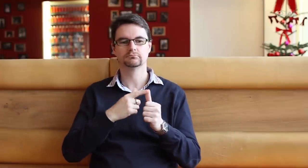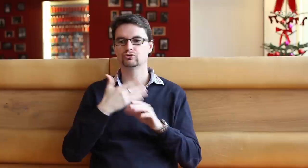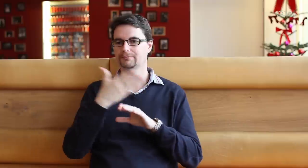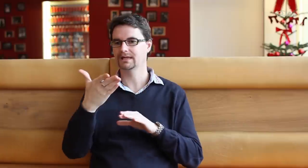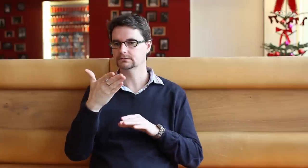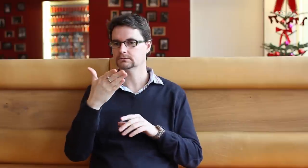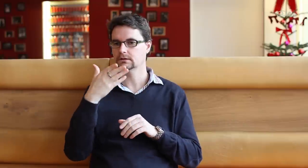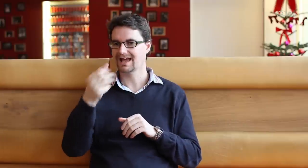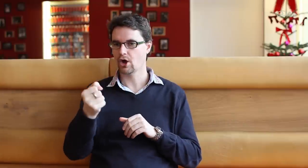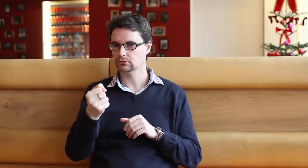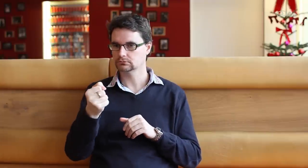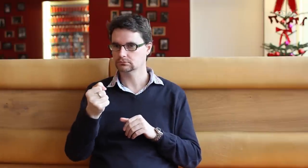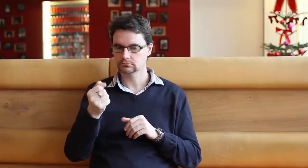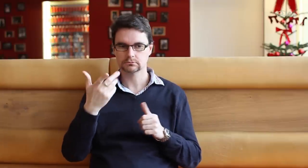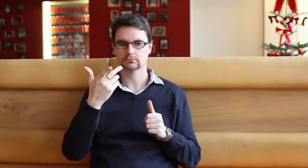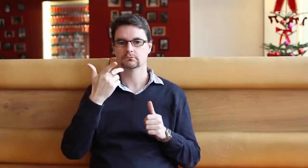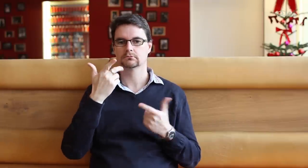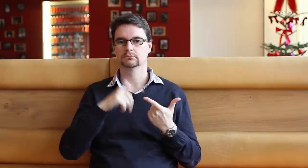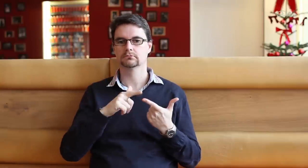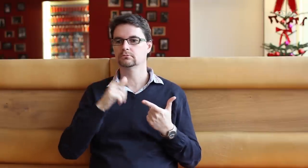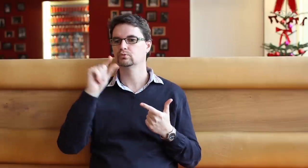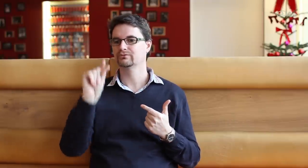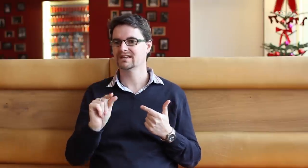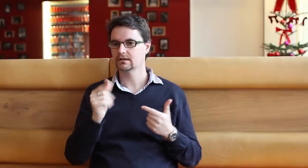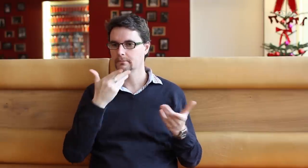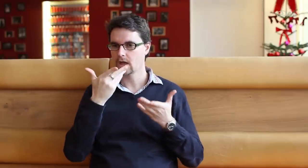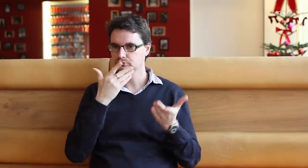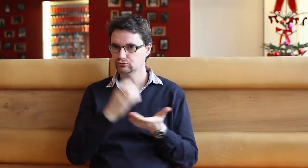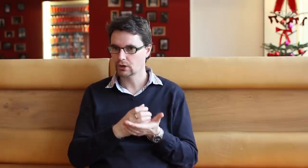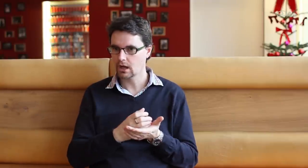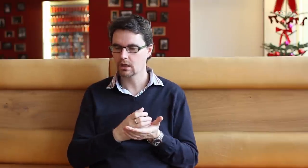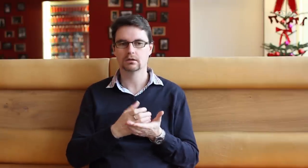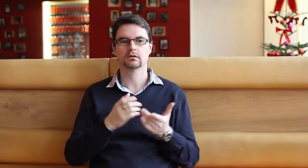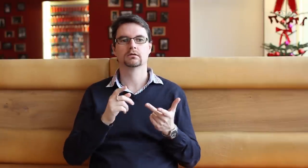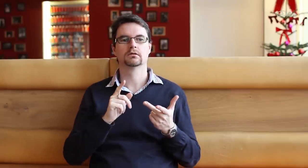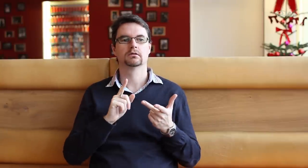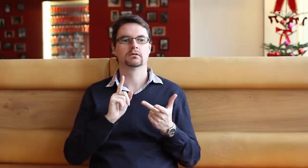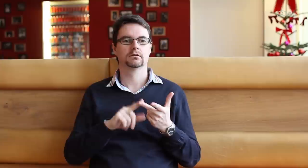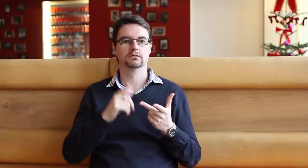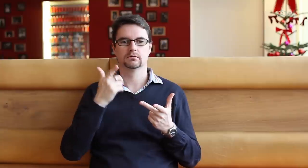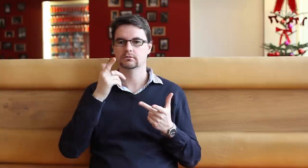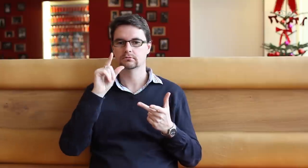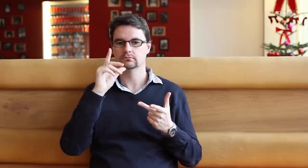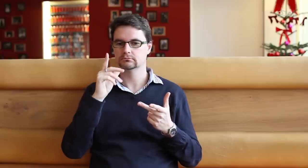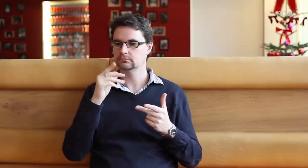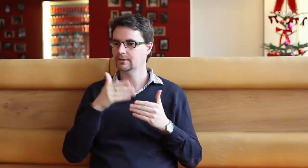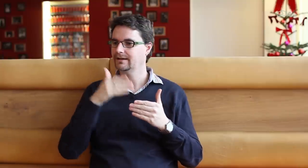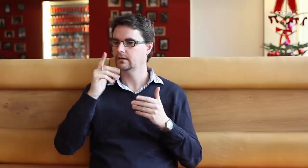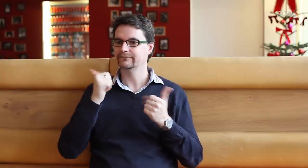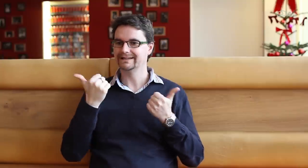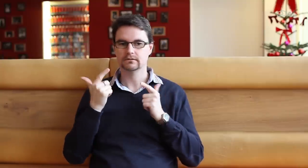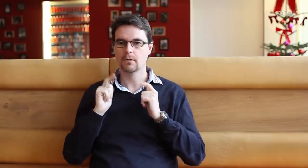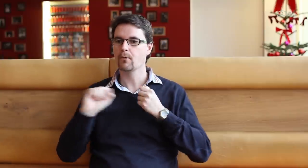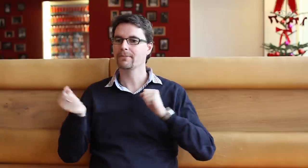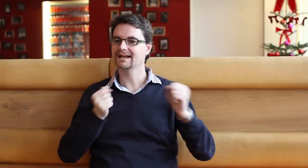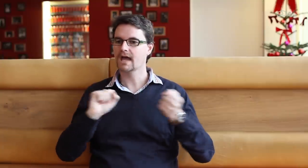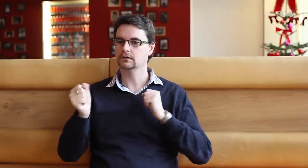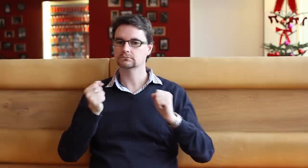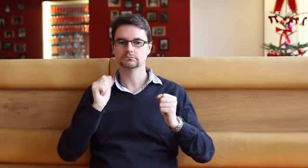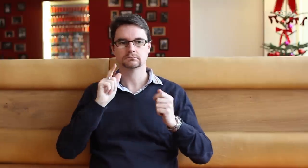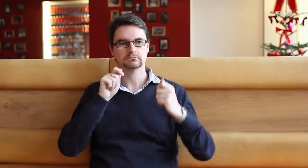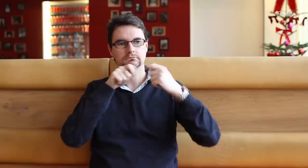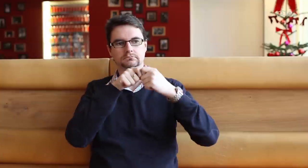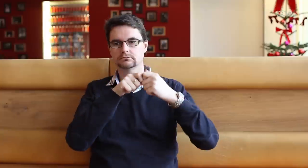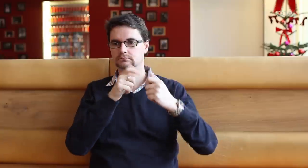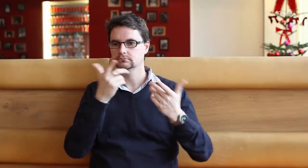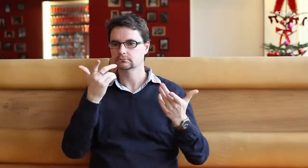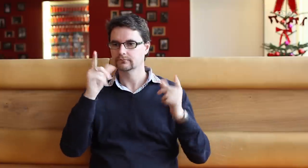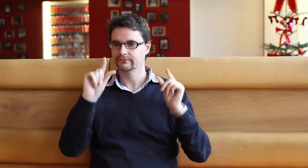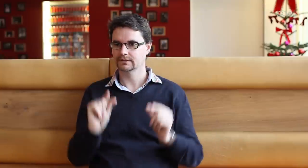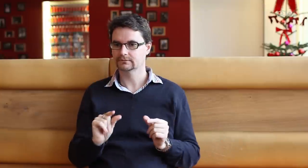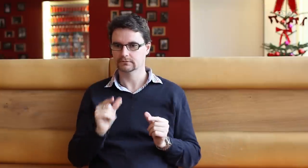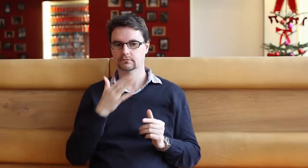Das hat viele Gründe. Zum Einen liegt es an der späten Diagnose, an dem Mangel an Beratungsstellen, an zu wenig Mobilität und Sozialkontakten.